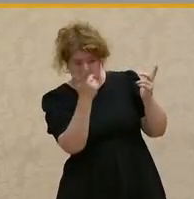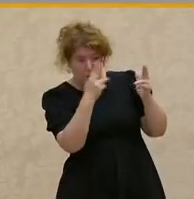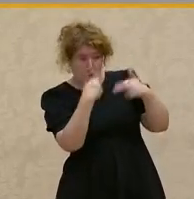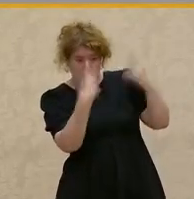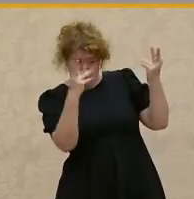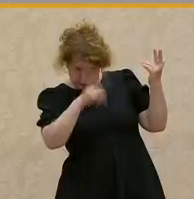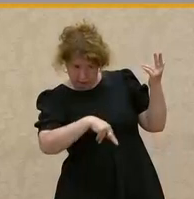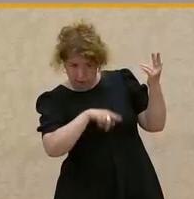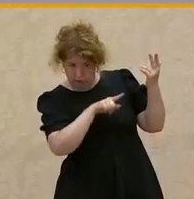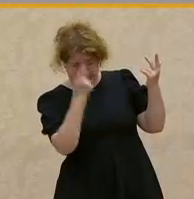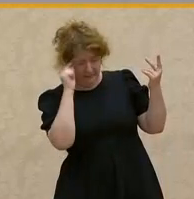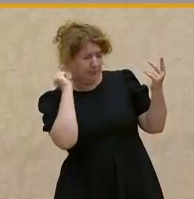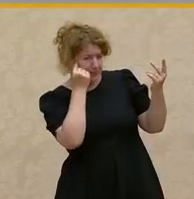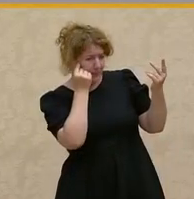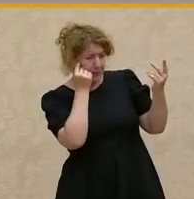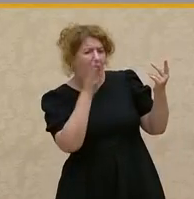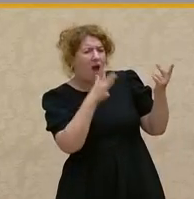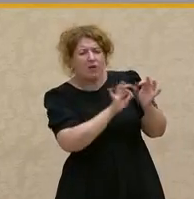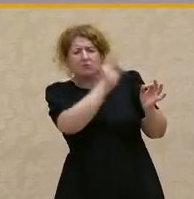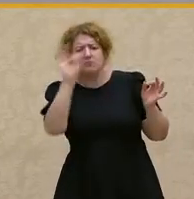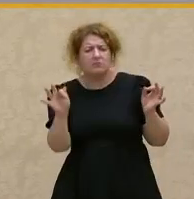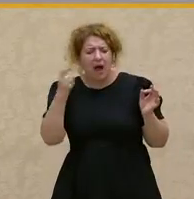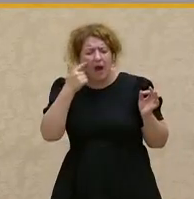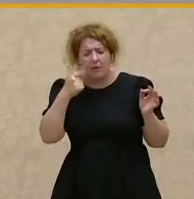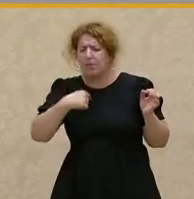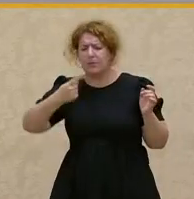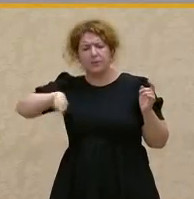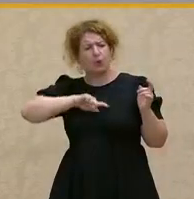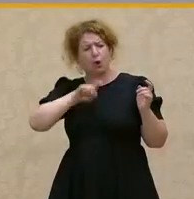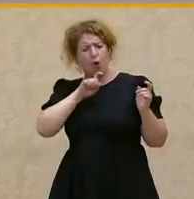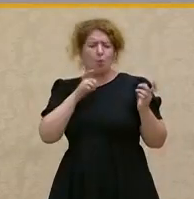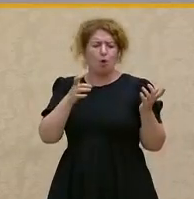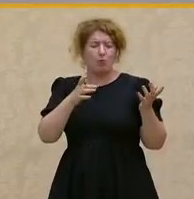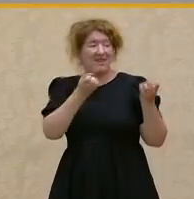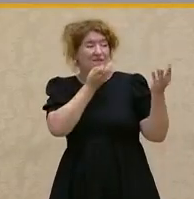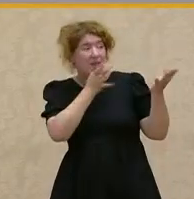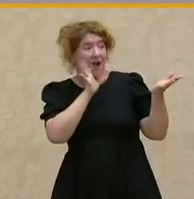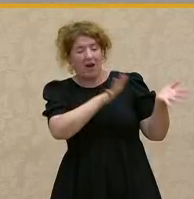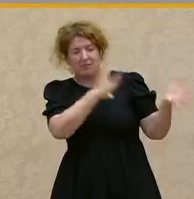hay estos datos, vamos a ver qué podemos sacar de extrapolar esta información a nuestra población.